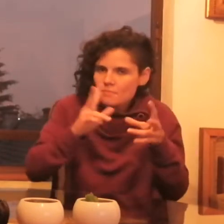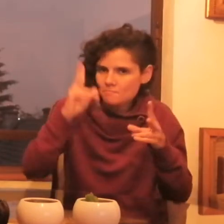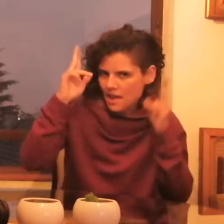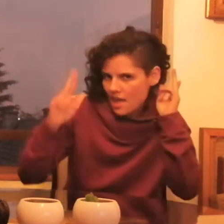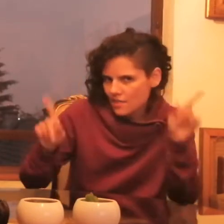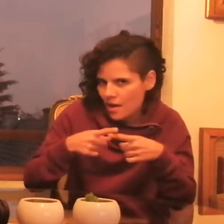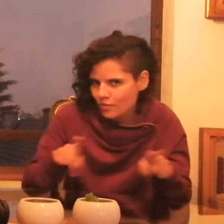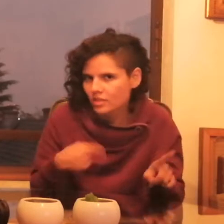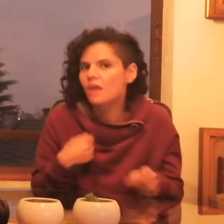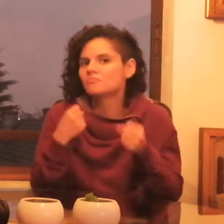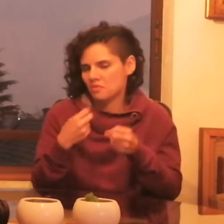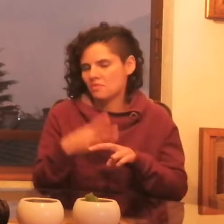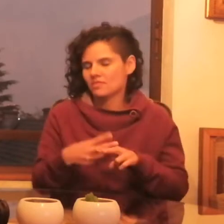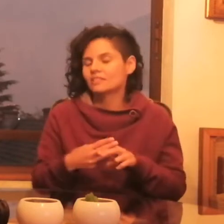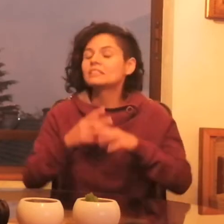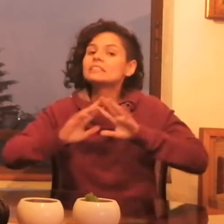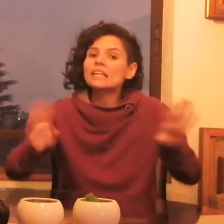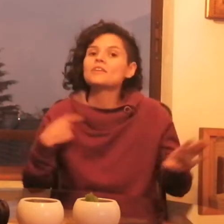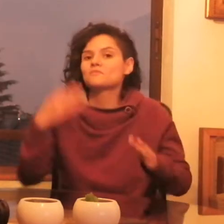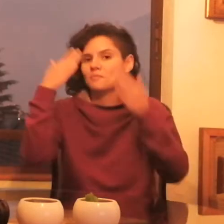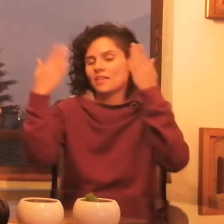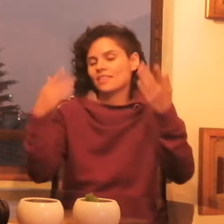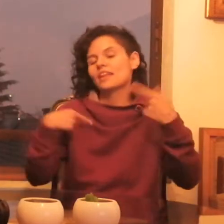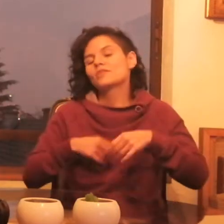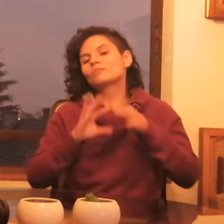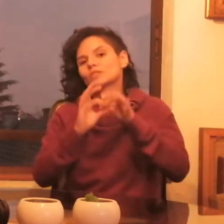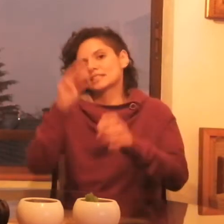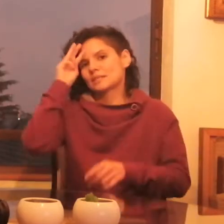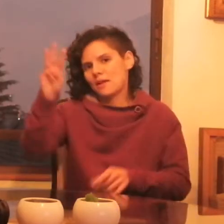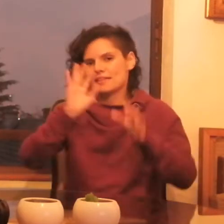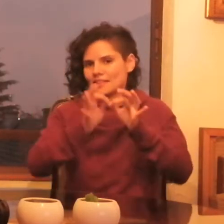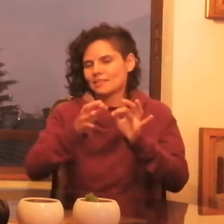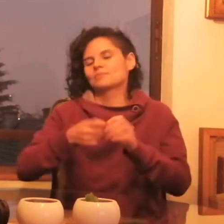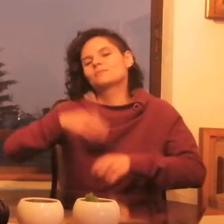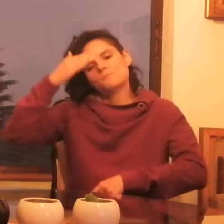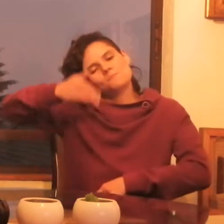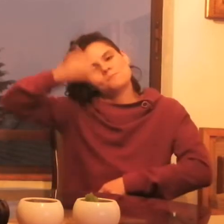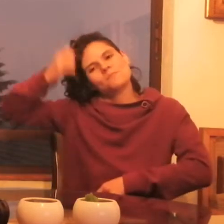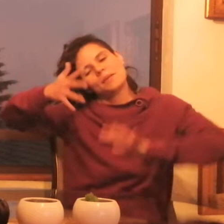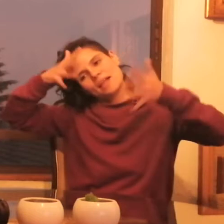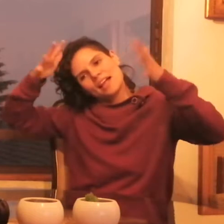así que vamos a irnos despidiendo ya, le damos las gracias a la Maca, nuestra intérprete fantástica aplauso para ella, - la mejor - la mejor del